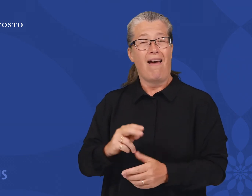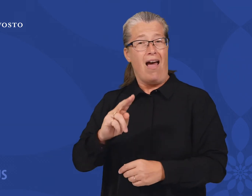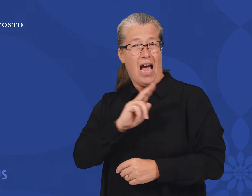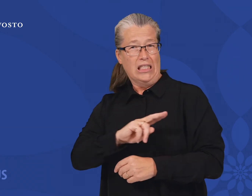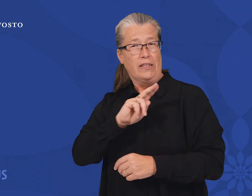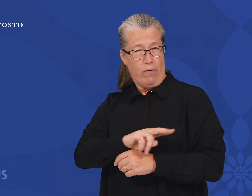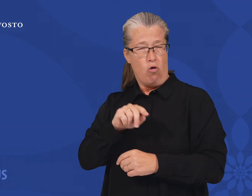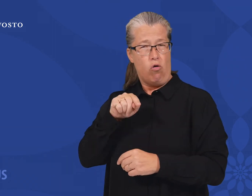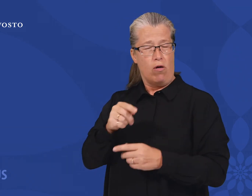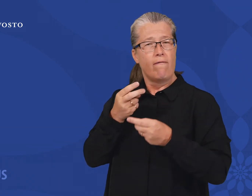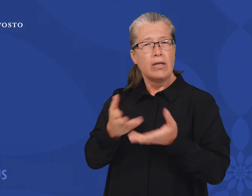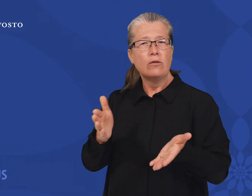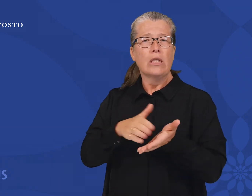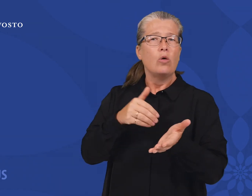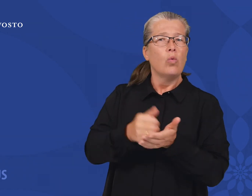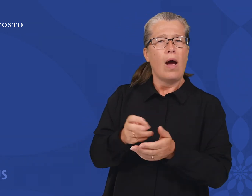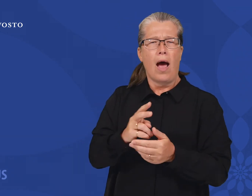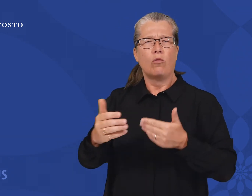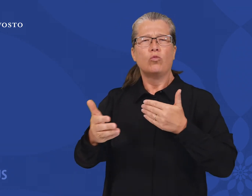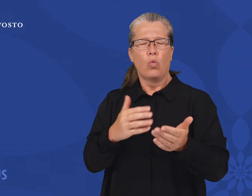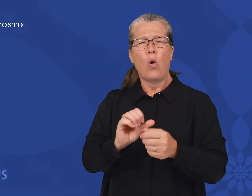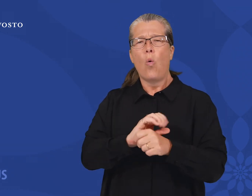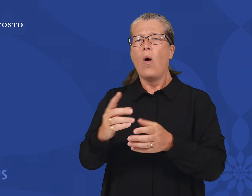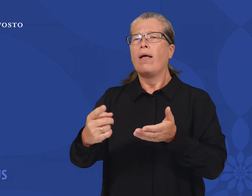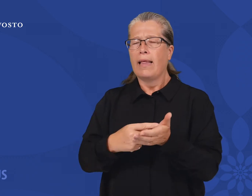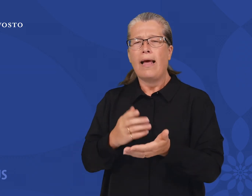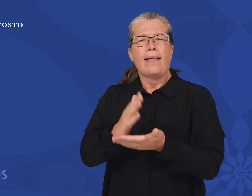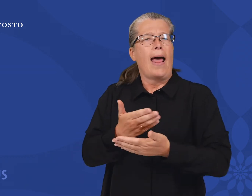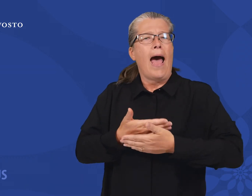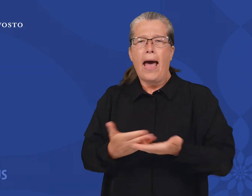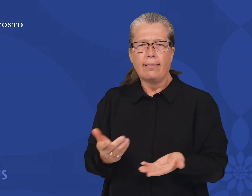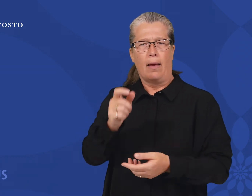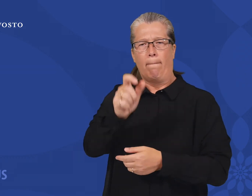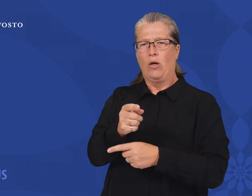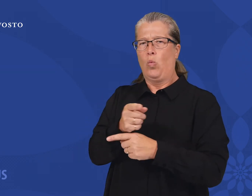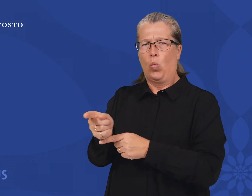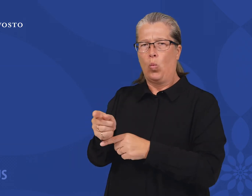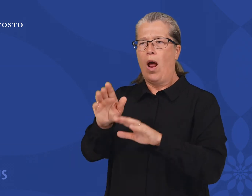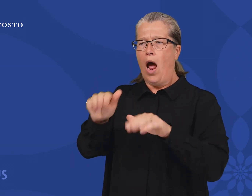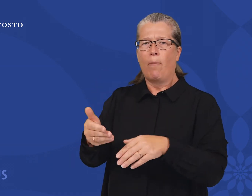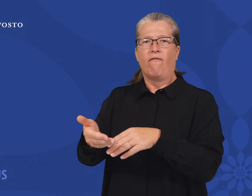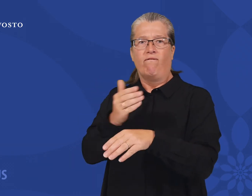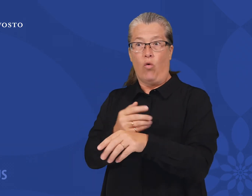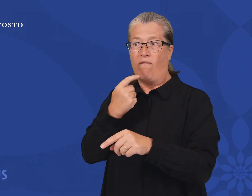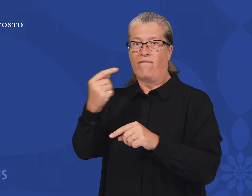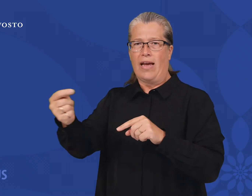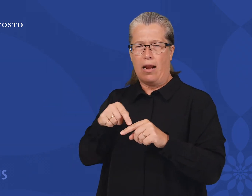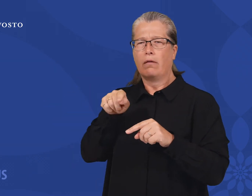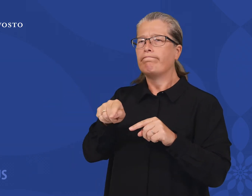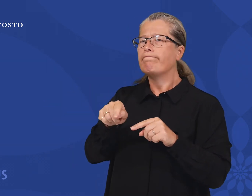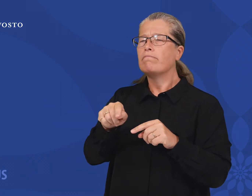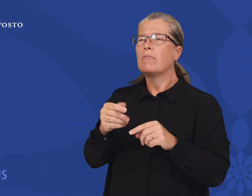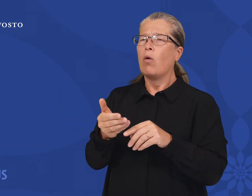Skyldigheten att visa upp intyg eller testa sig gäller inte personer som under de senaste 14 dygnen -